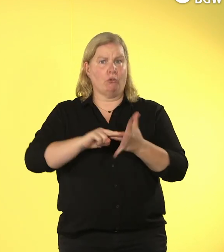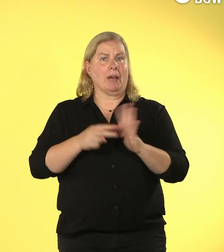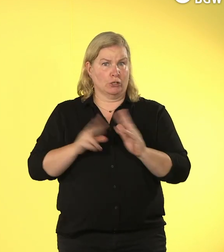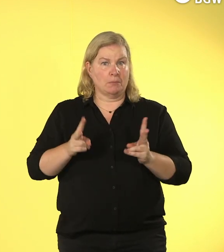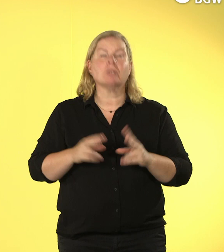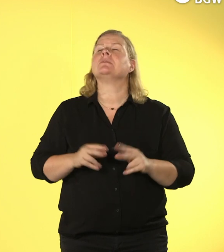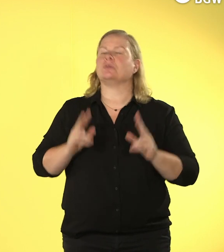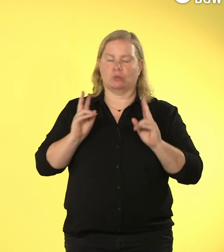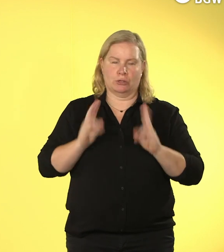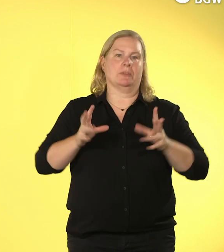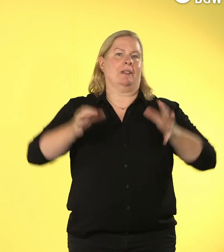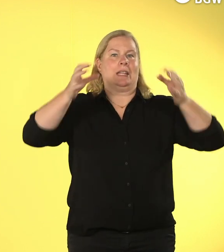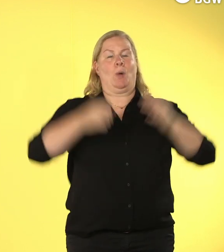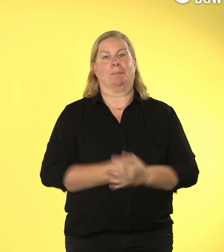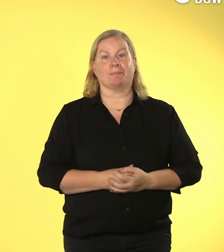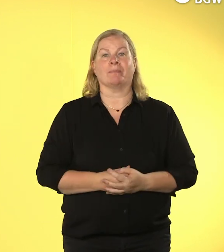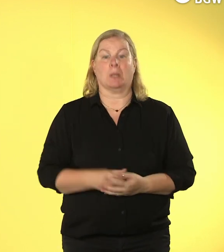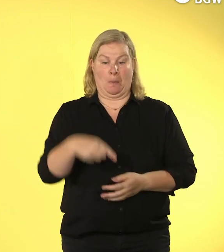Die wollen wir gleich starten.